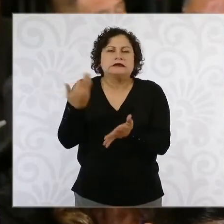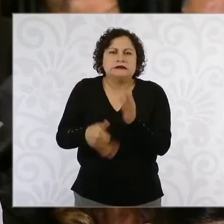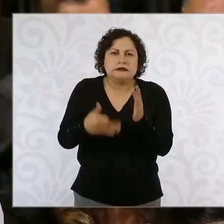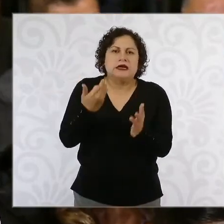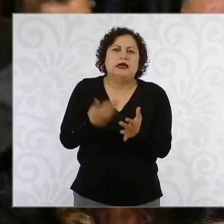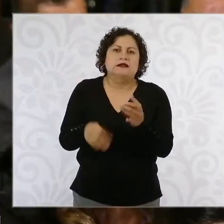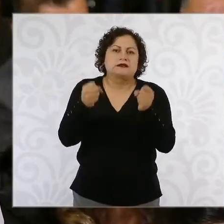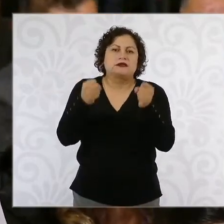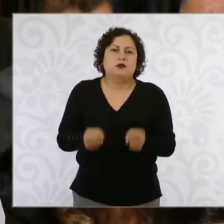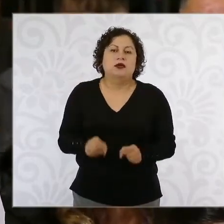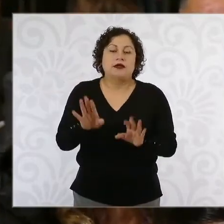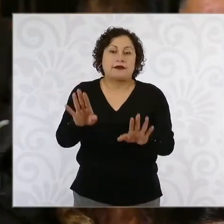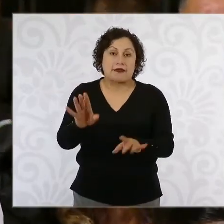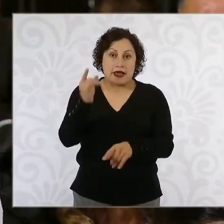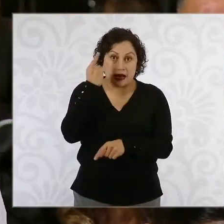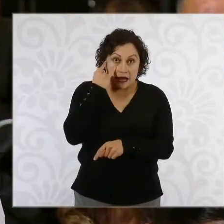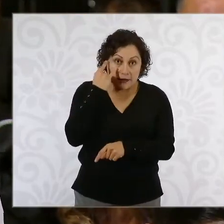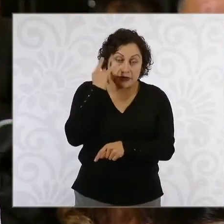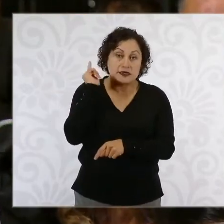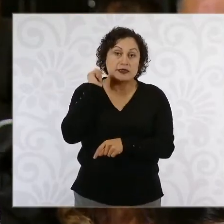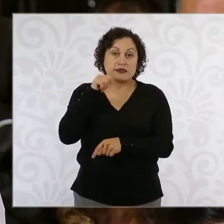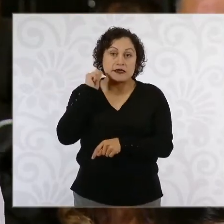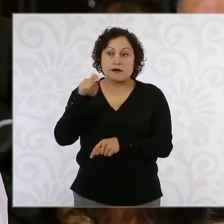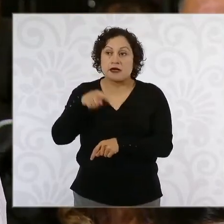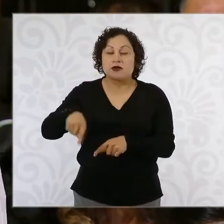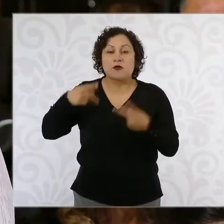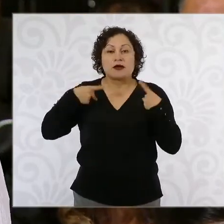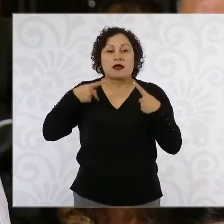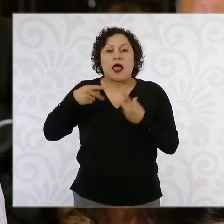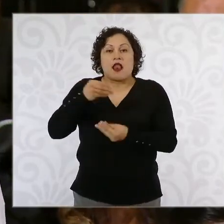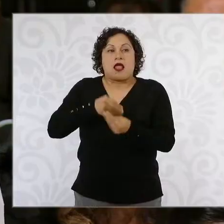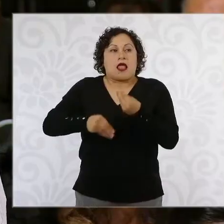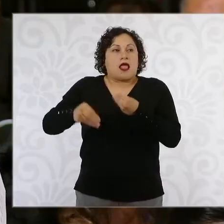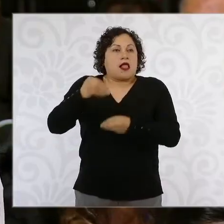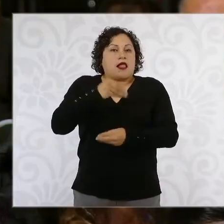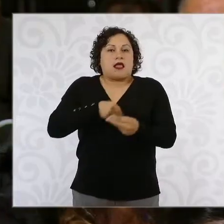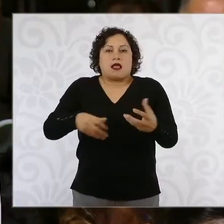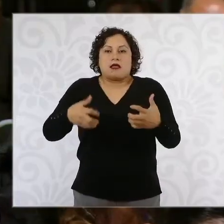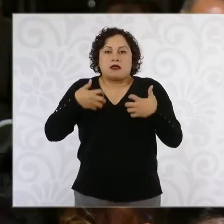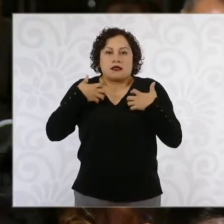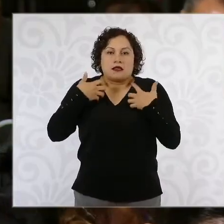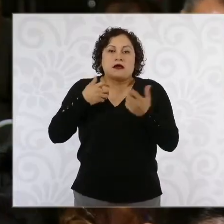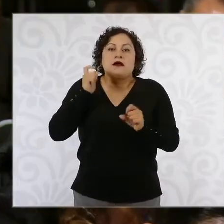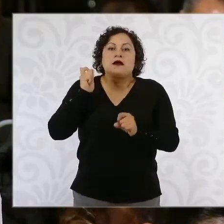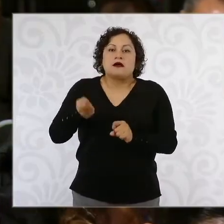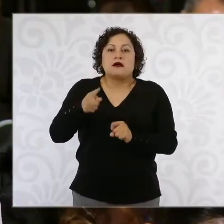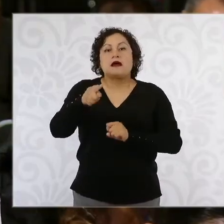Tabasco los ánimos están tan encendido al grado que las compañías transnacionales y nacionales